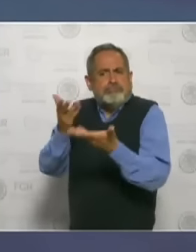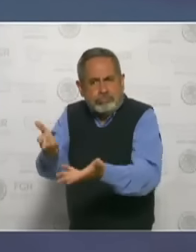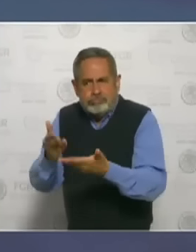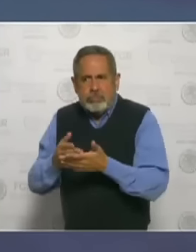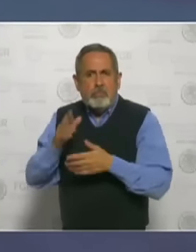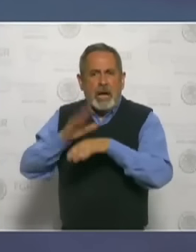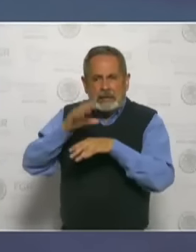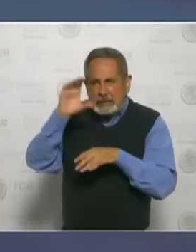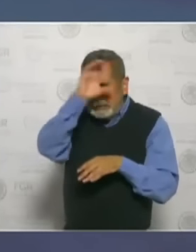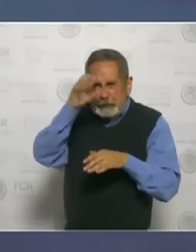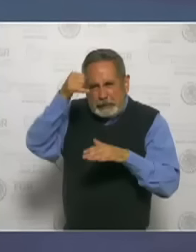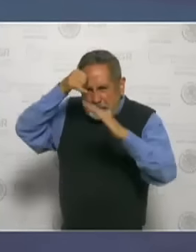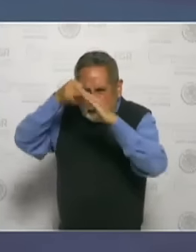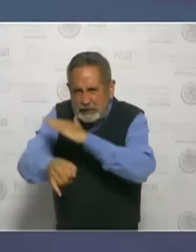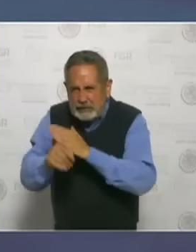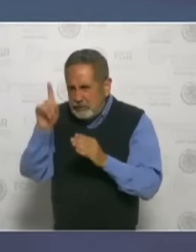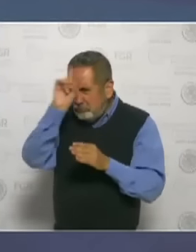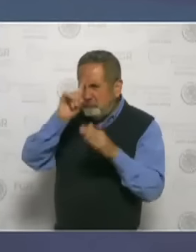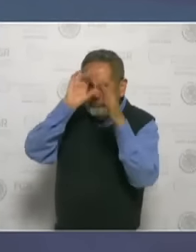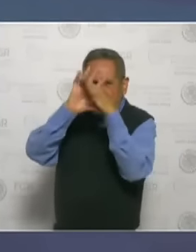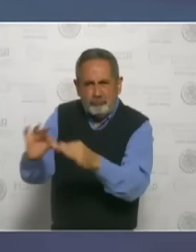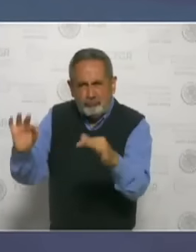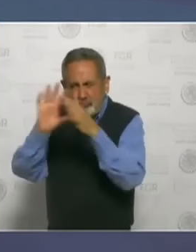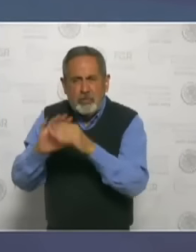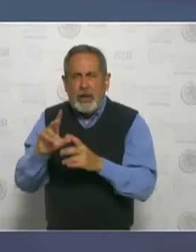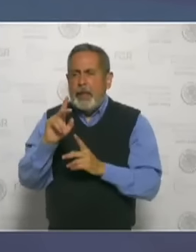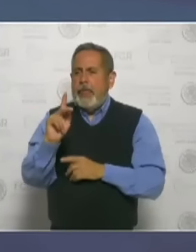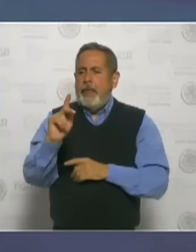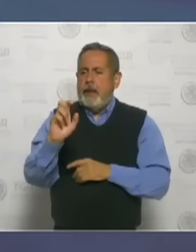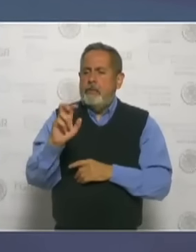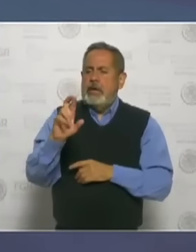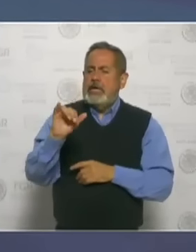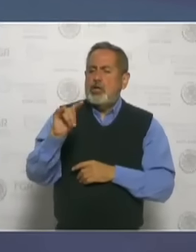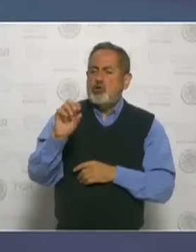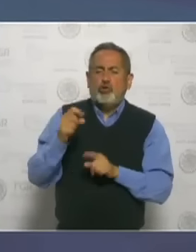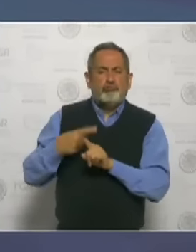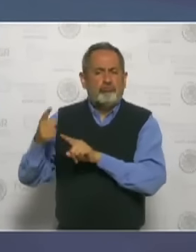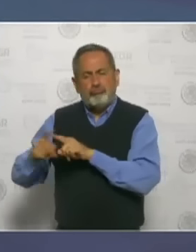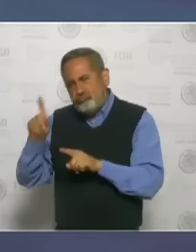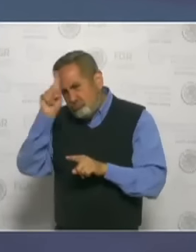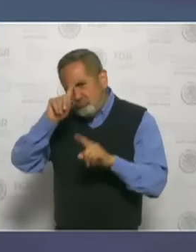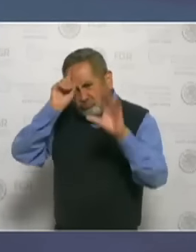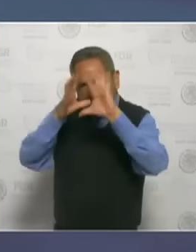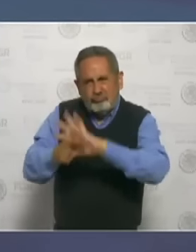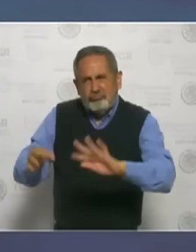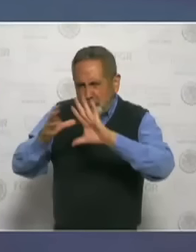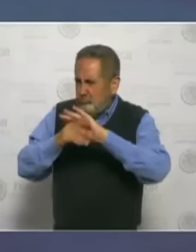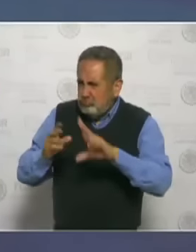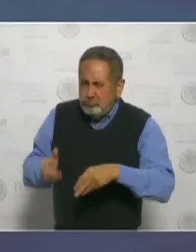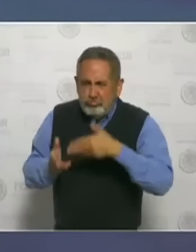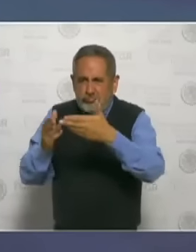científica de vanguardia desde peritajes forenses de alta complejidad y análisis de contexto para